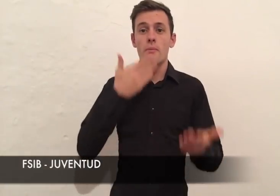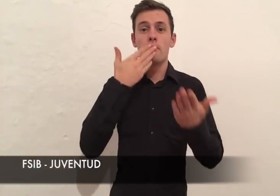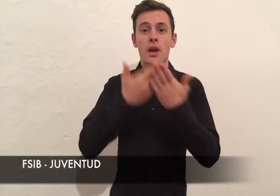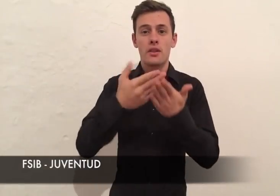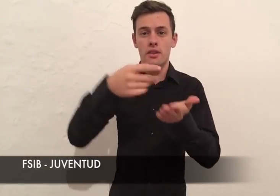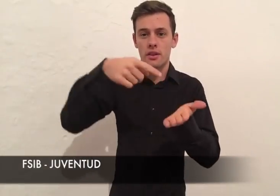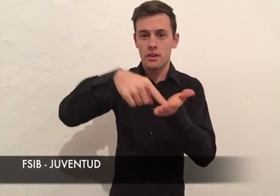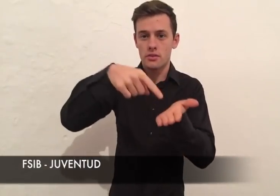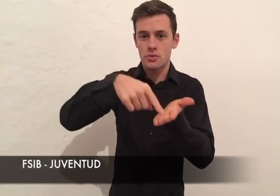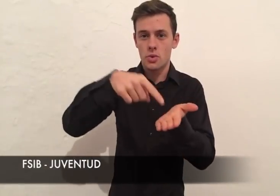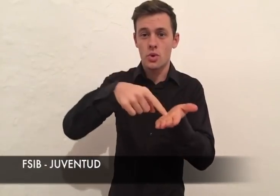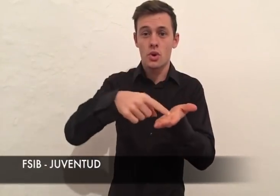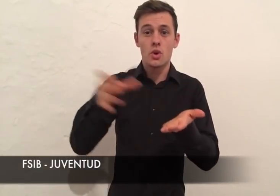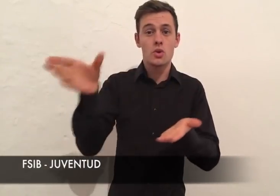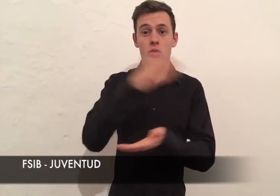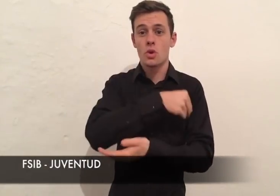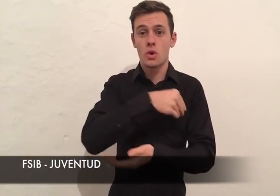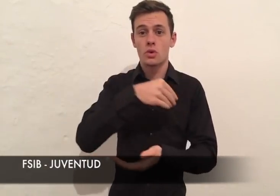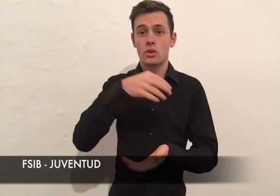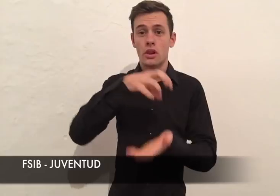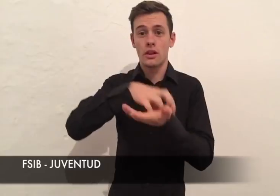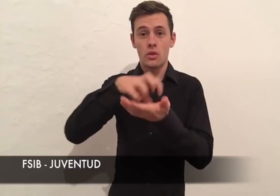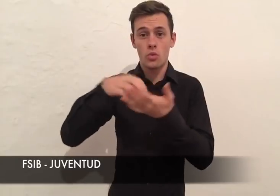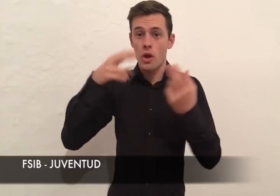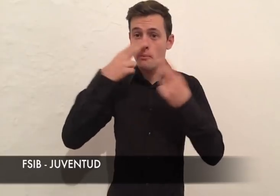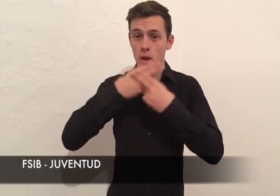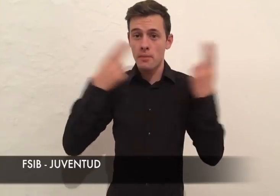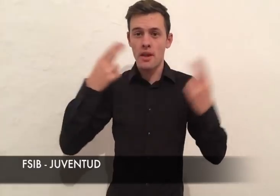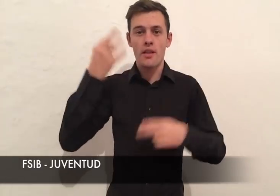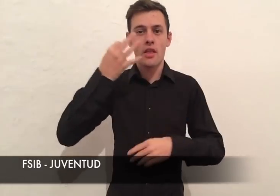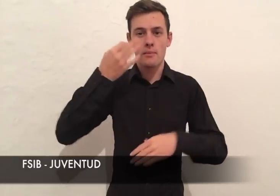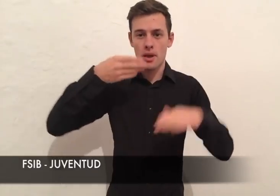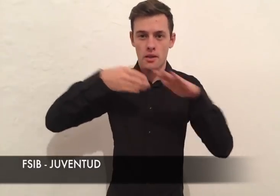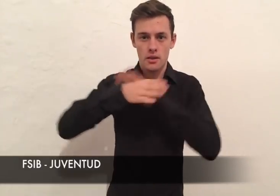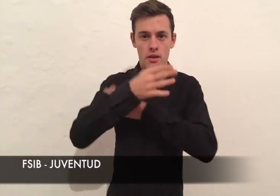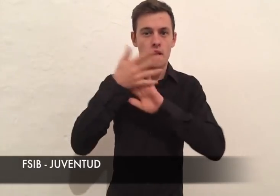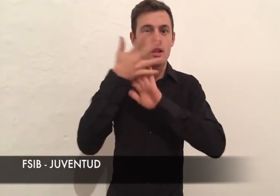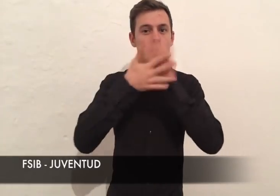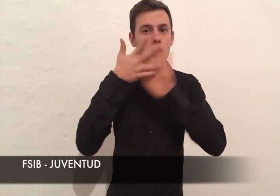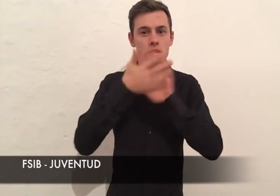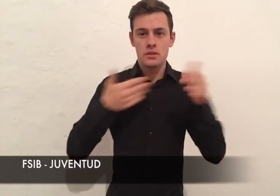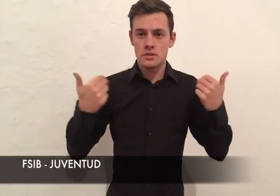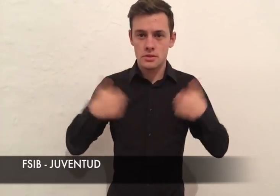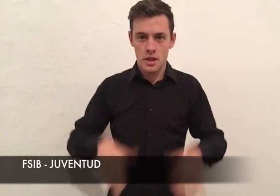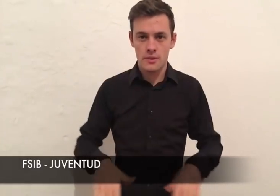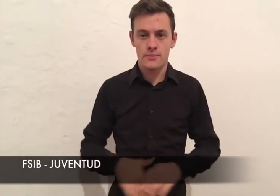Pedimos y exigimos que todas las entidades públicas sean accesibles en lengua de signos cuanto antes.